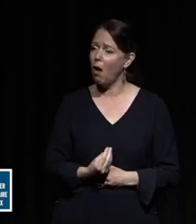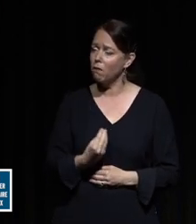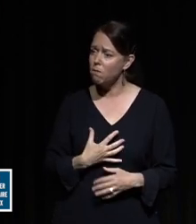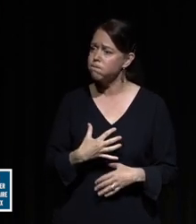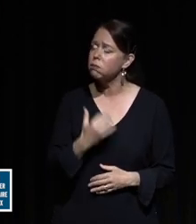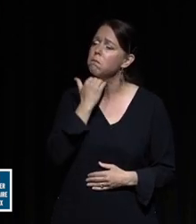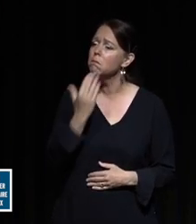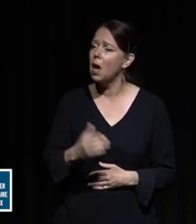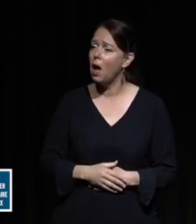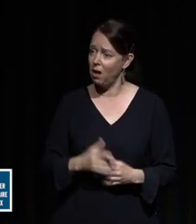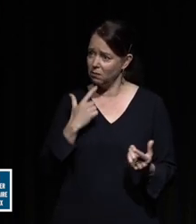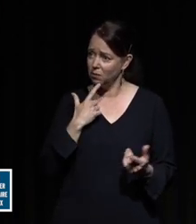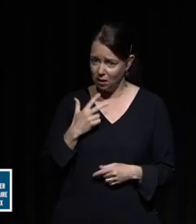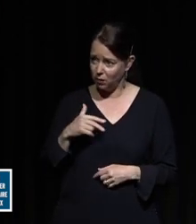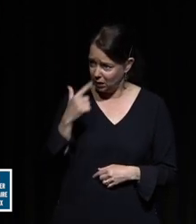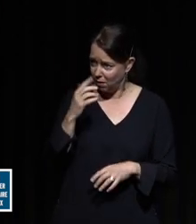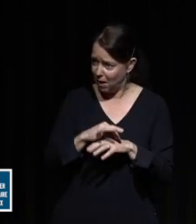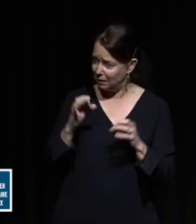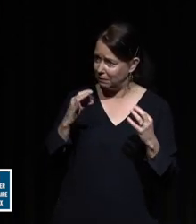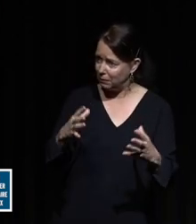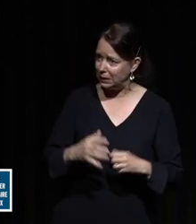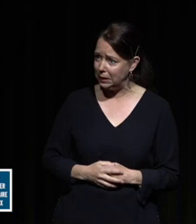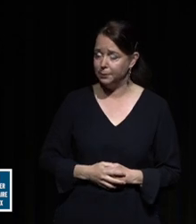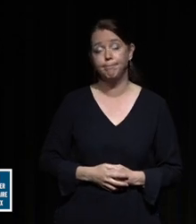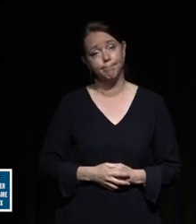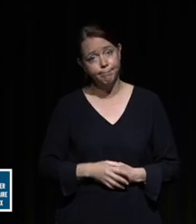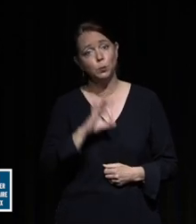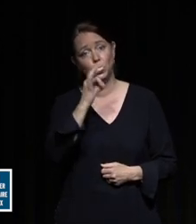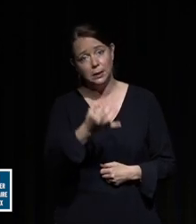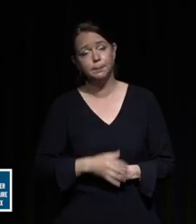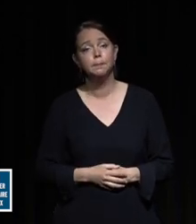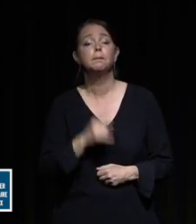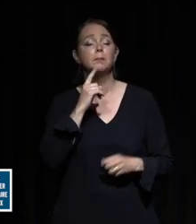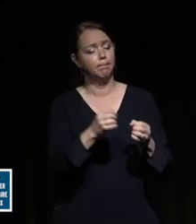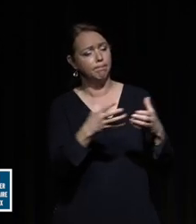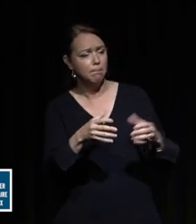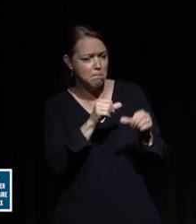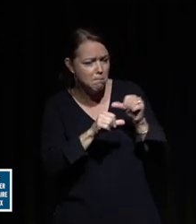de chance d'avoir cette maladie oui quand on prend les populations de femmes 12 moins fertiles on